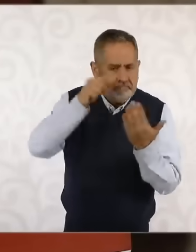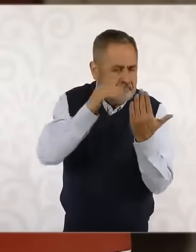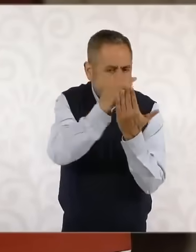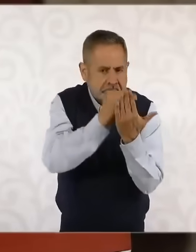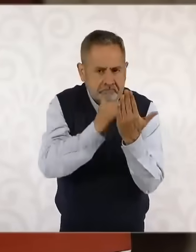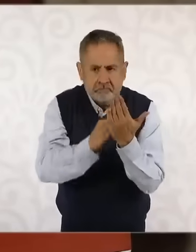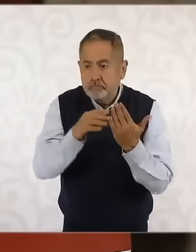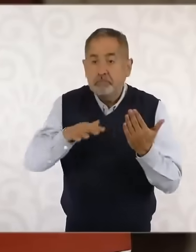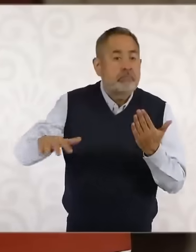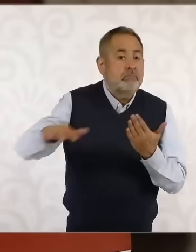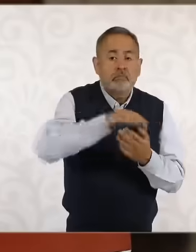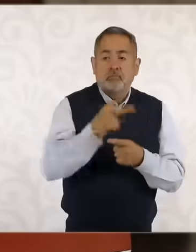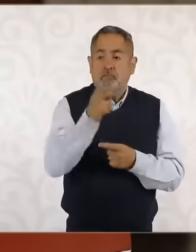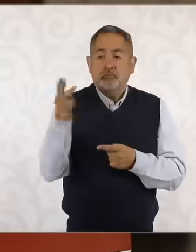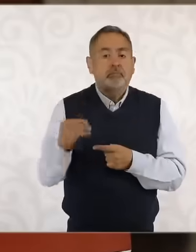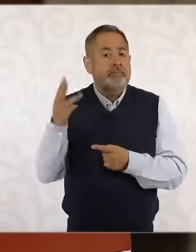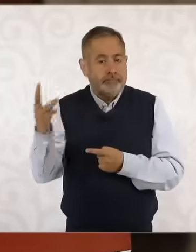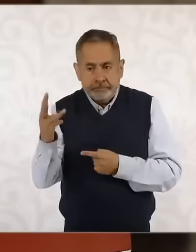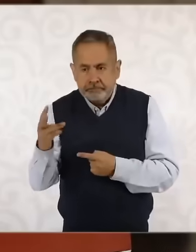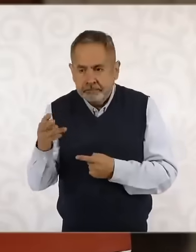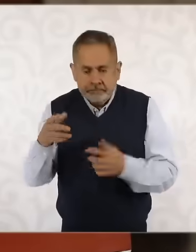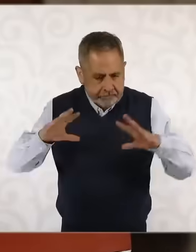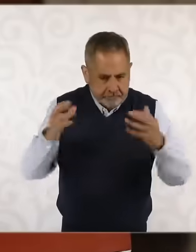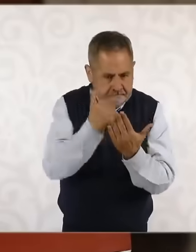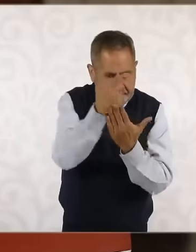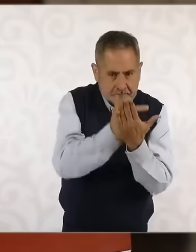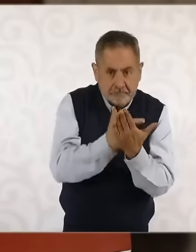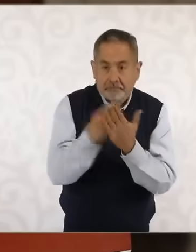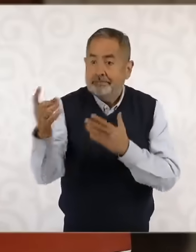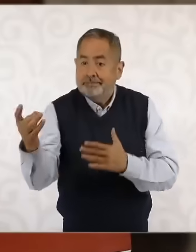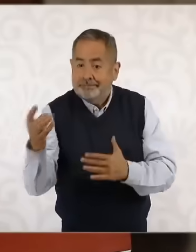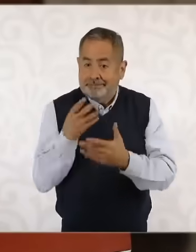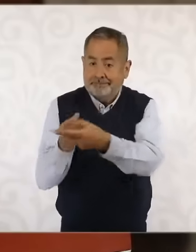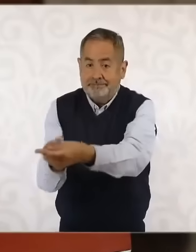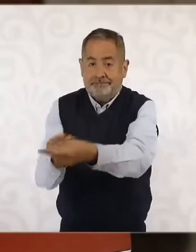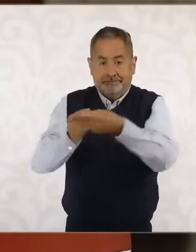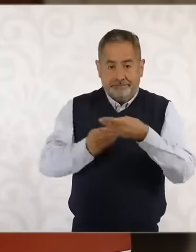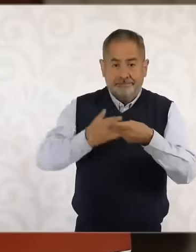terceras partes de los miembros presentes, la cual enviará al Ejecutivo Federal. Si el